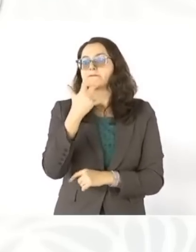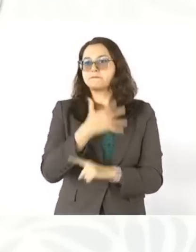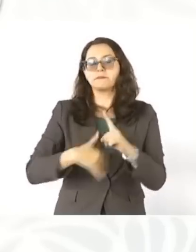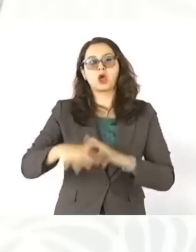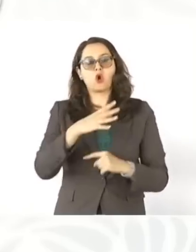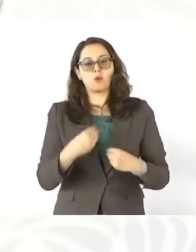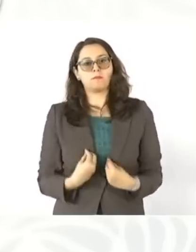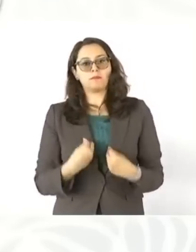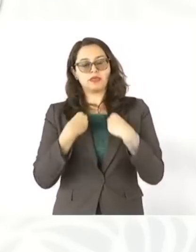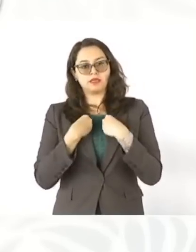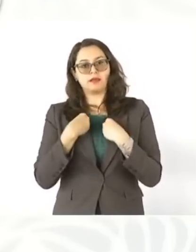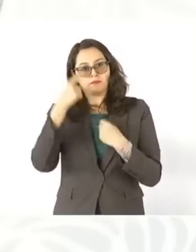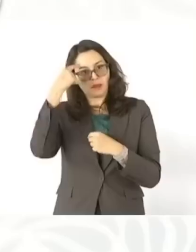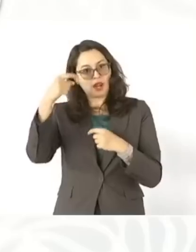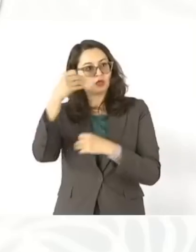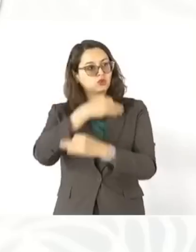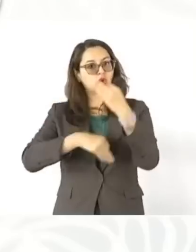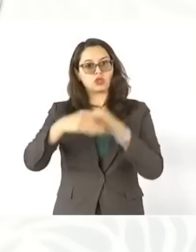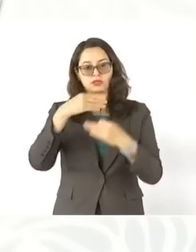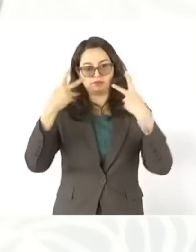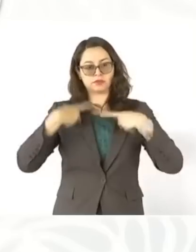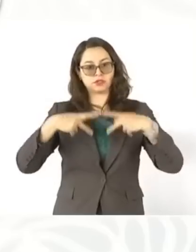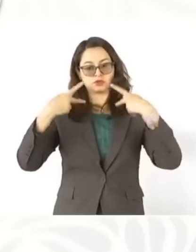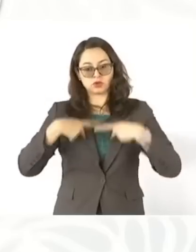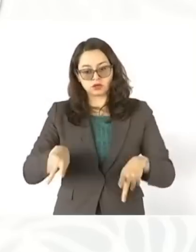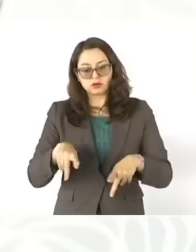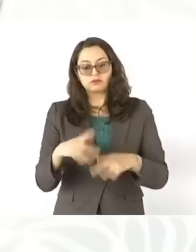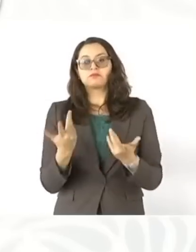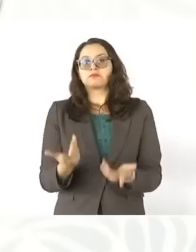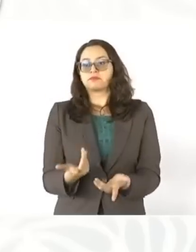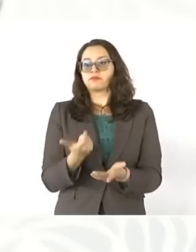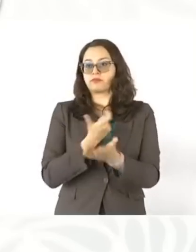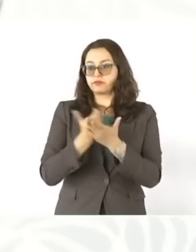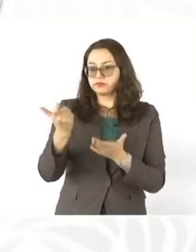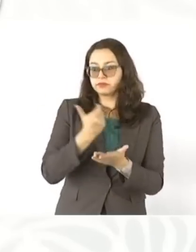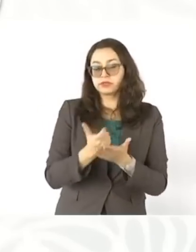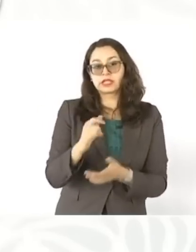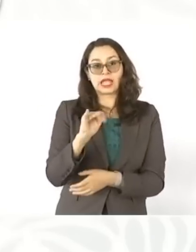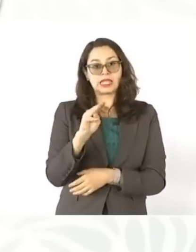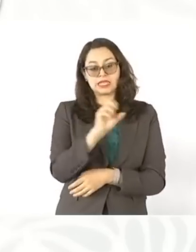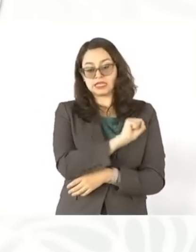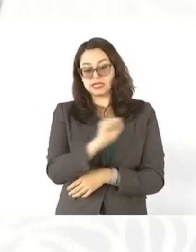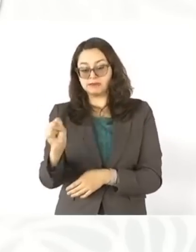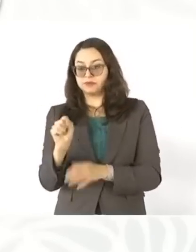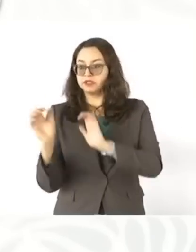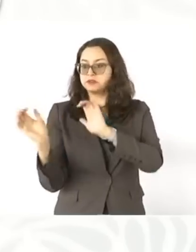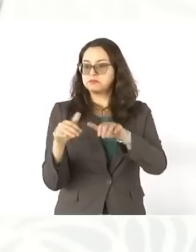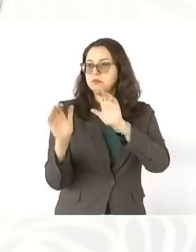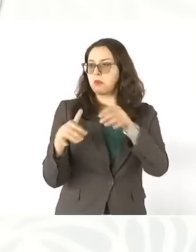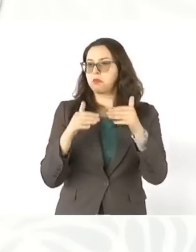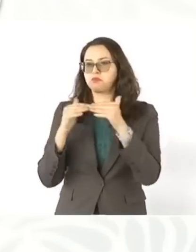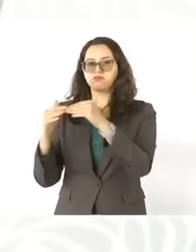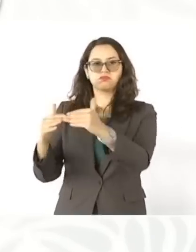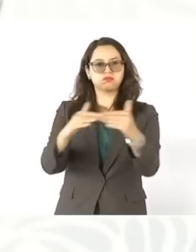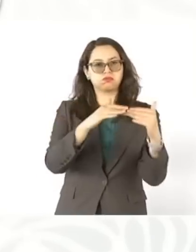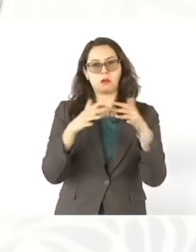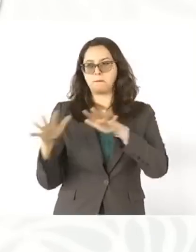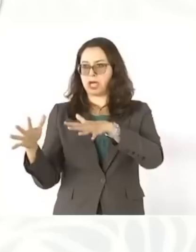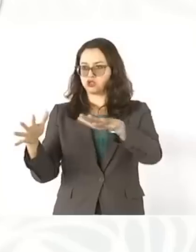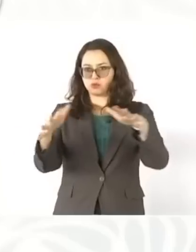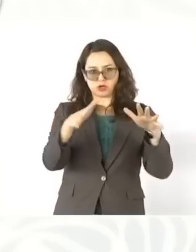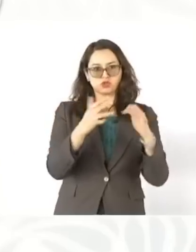los mexicanos un salario promedio mensual del IMS que es histórico puestos de trabajo